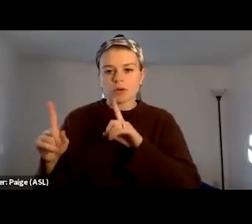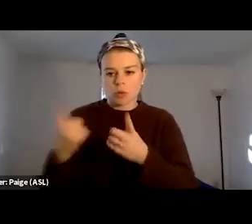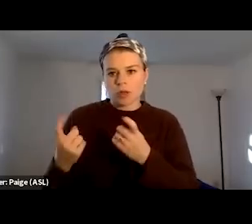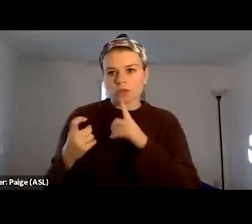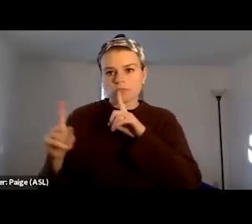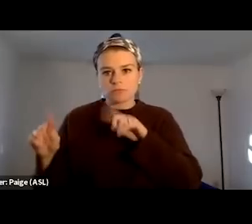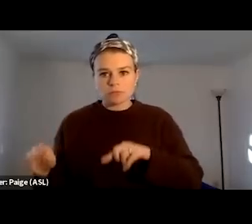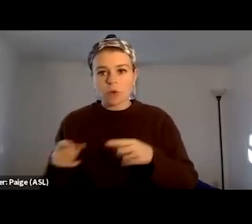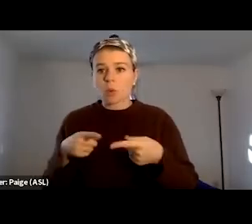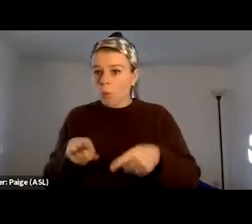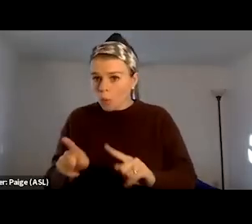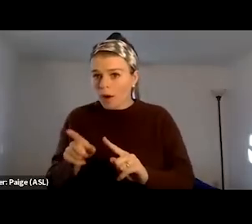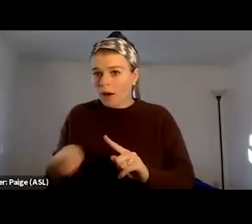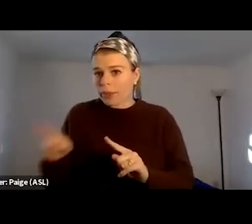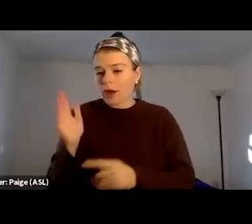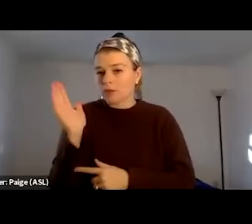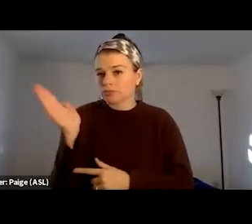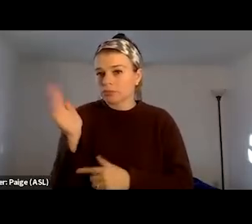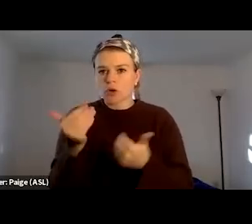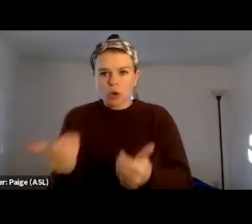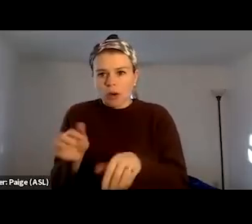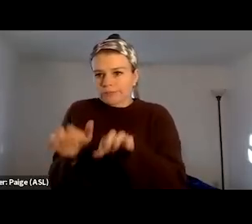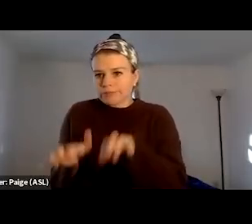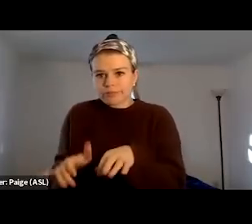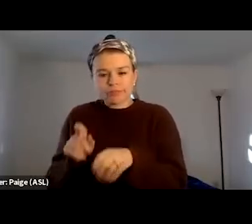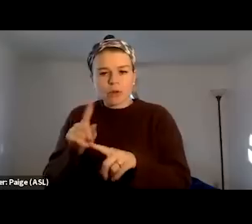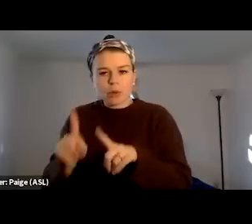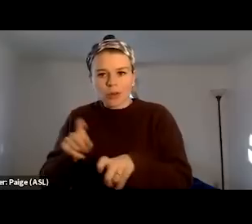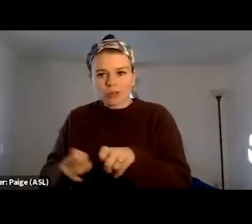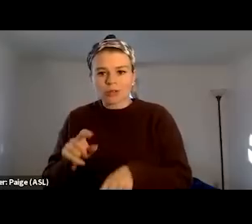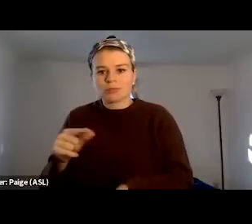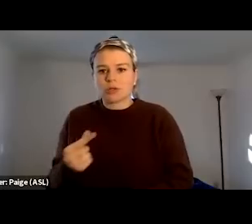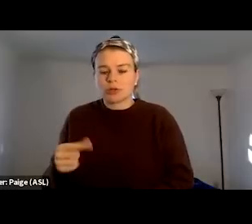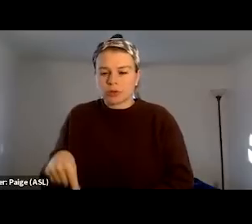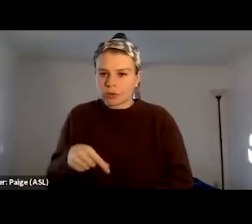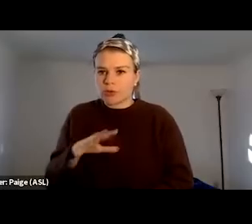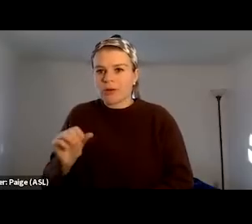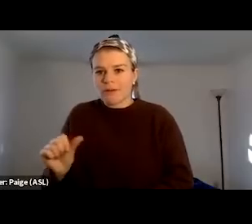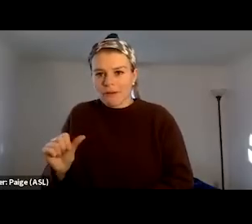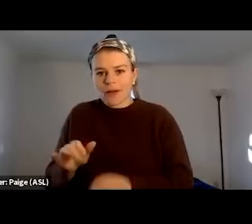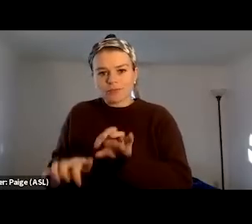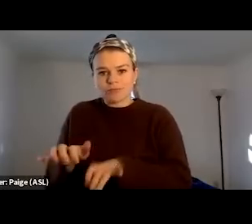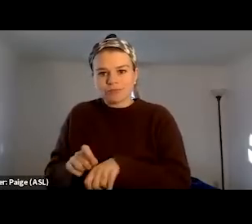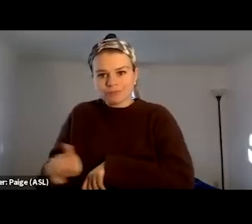siéntanse libres de usar la función de chat para escribir preguntas y ellos las responderán en el chat